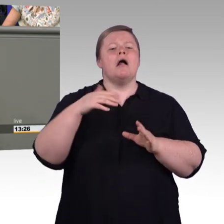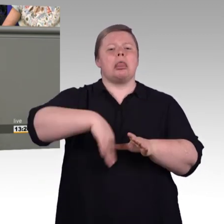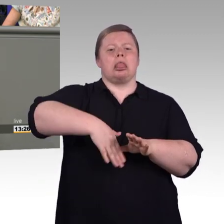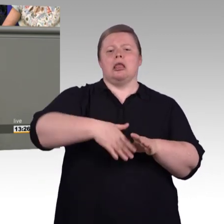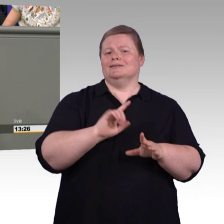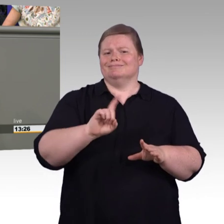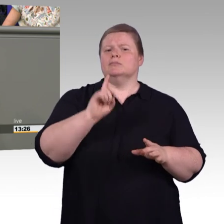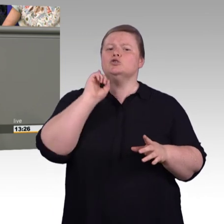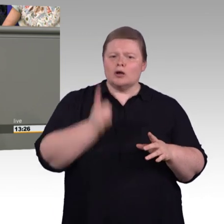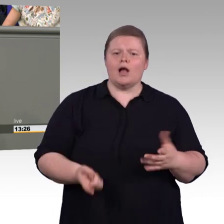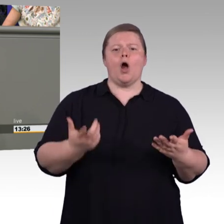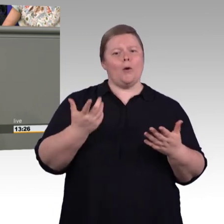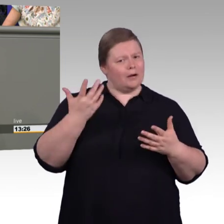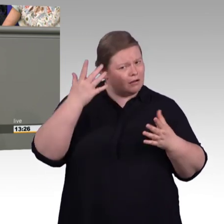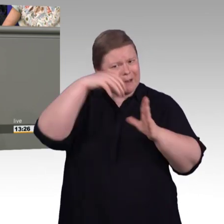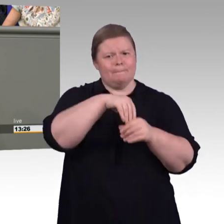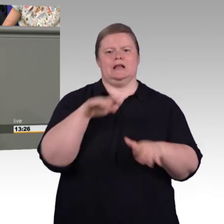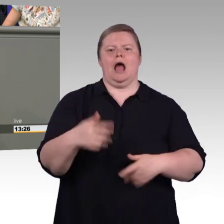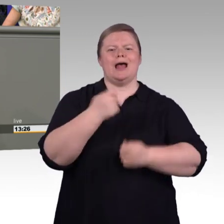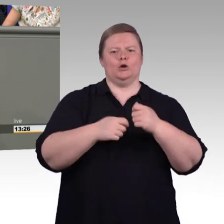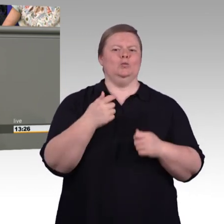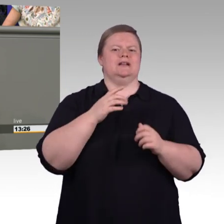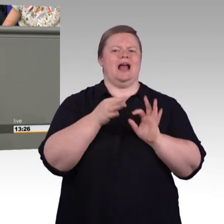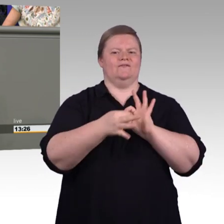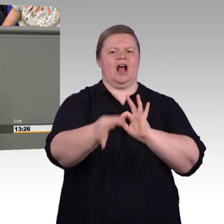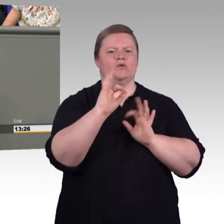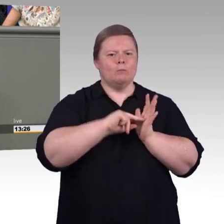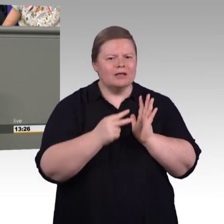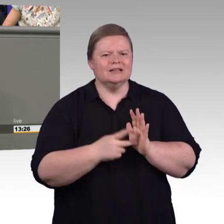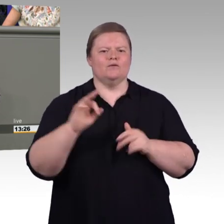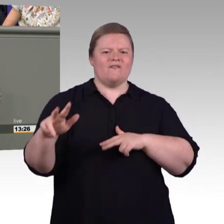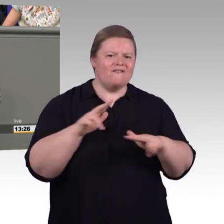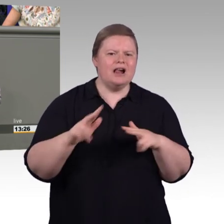"Kinder sind unsere Zukunft" dann ernsthaft verwirklichen sollte.